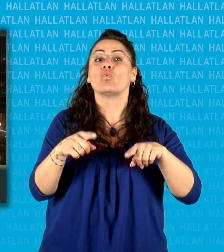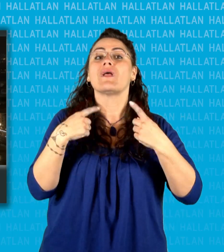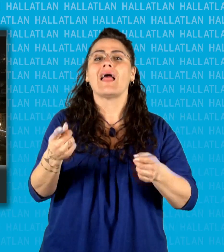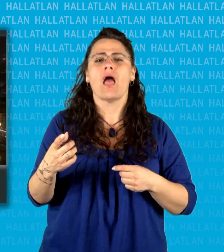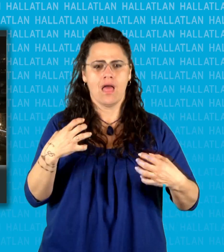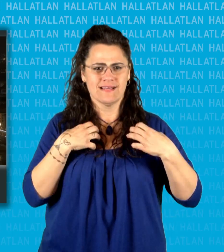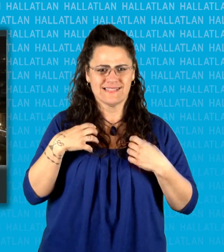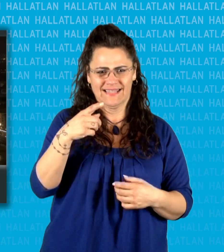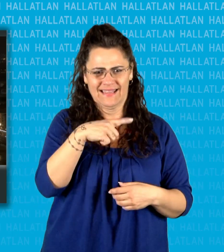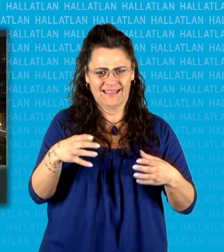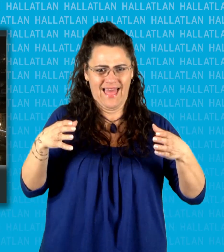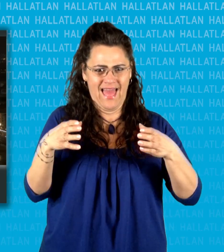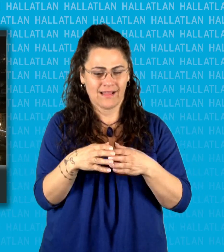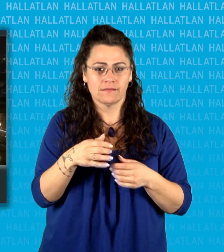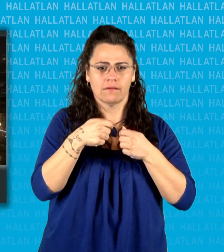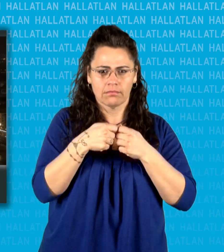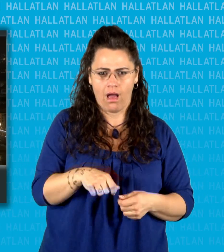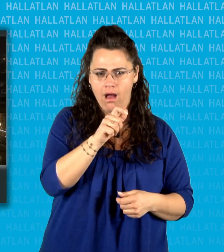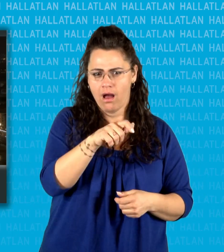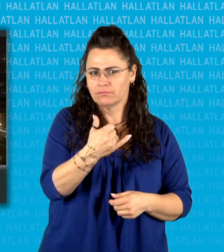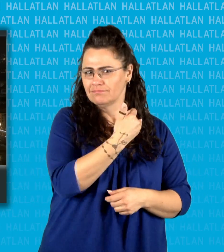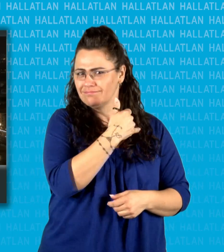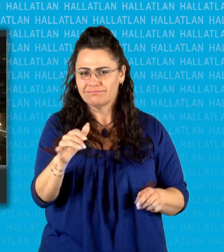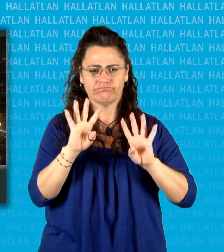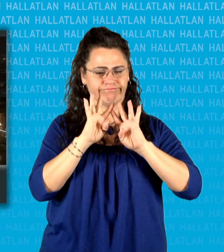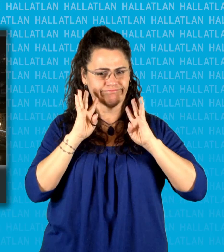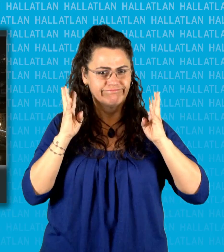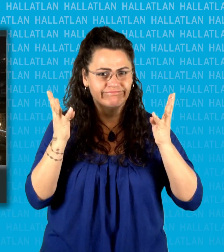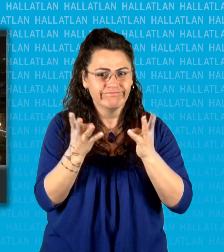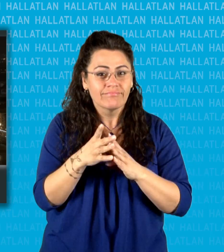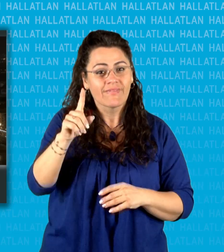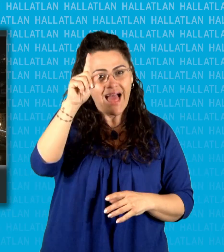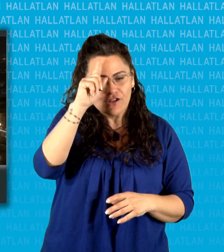ez alatt a társulat tagjai a nagy lekapcsoló kar köré gyűltek,